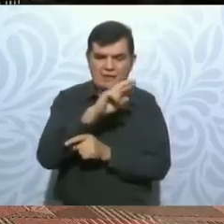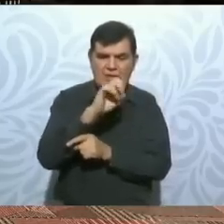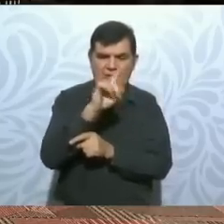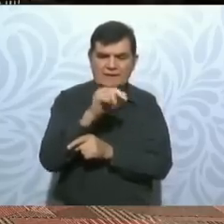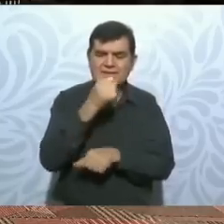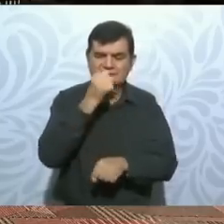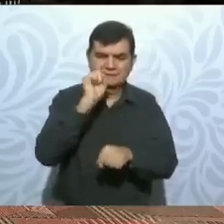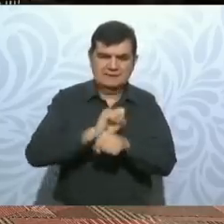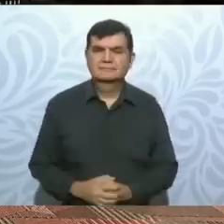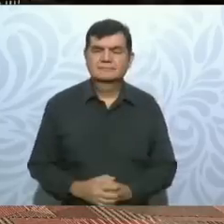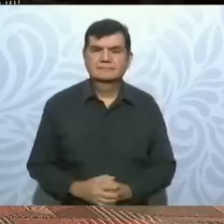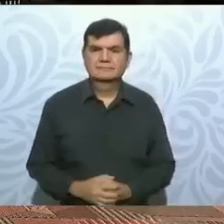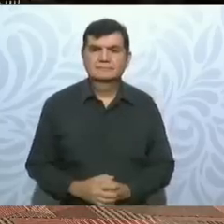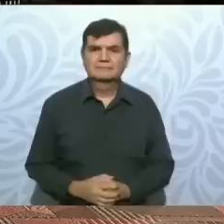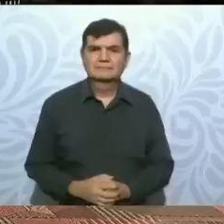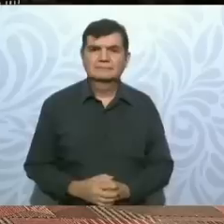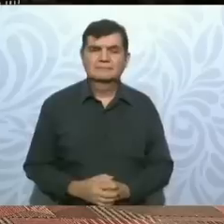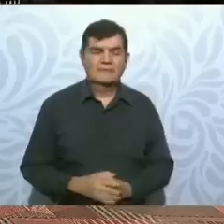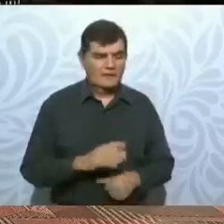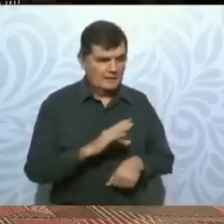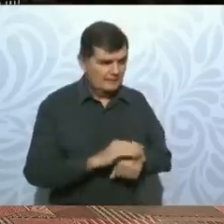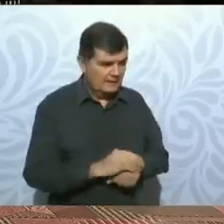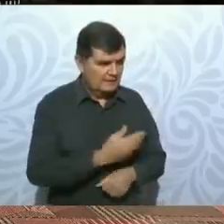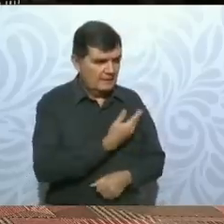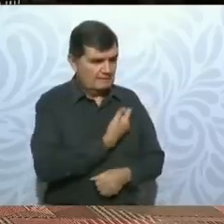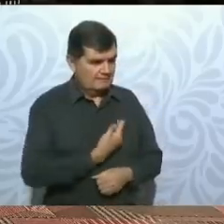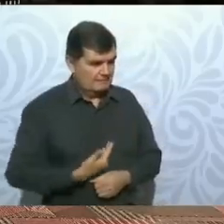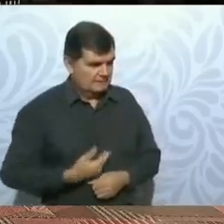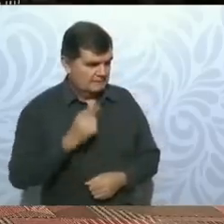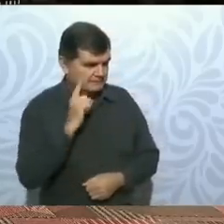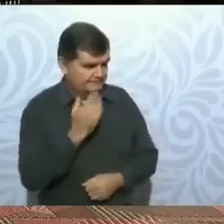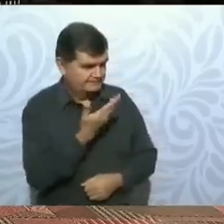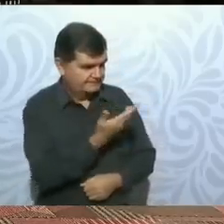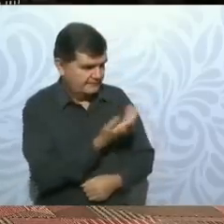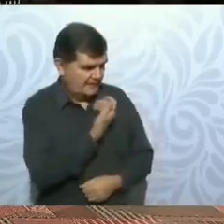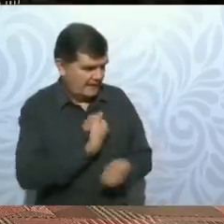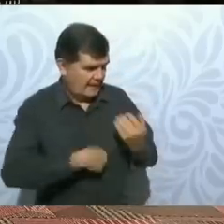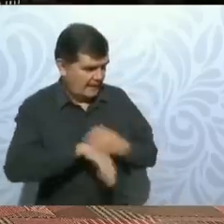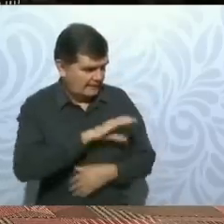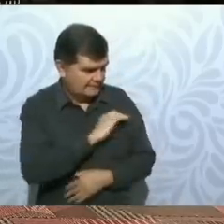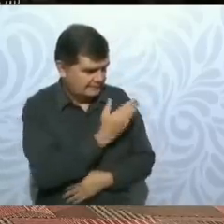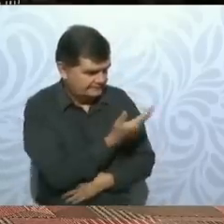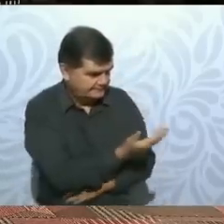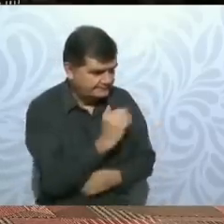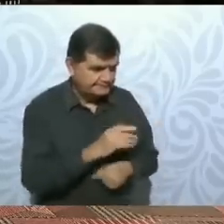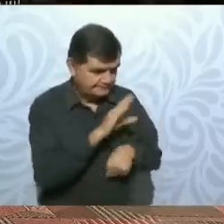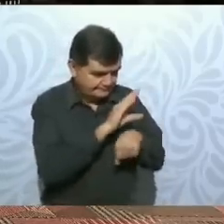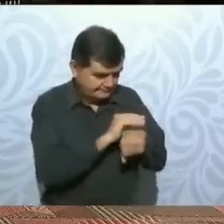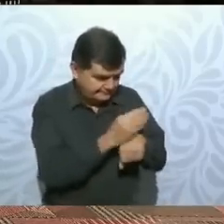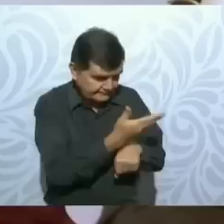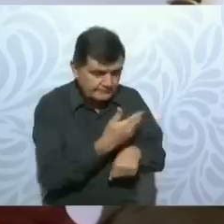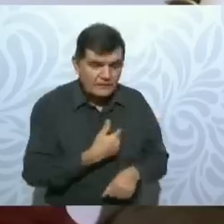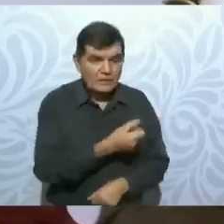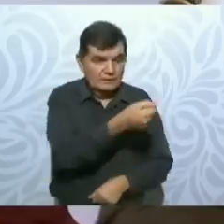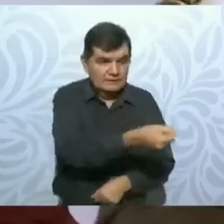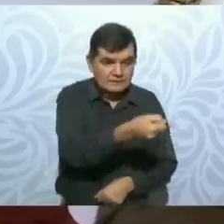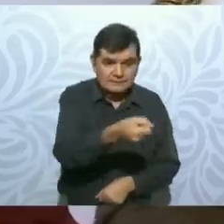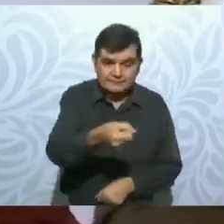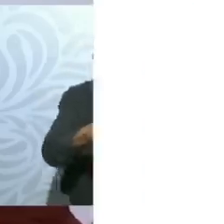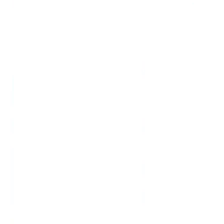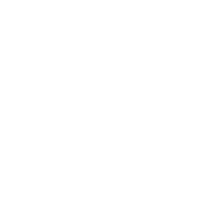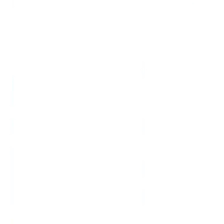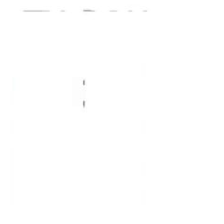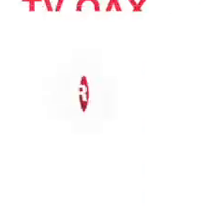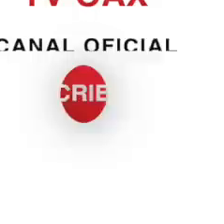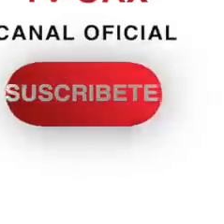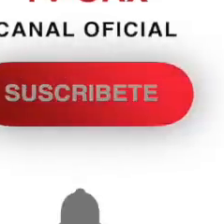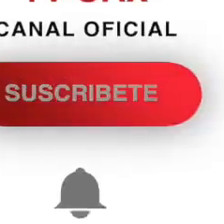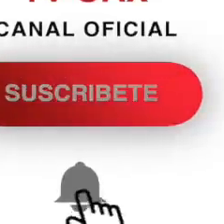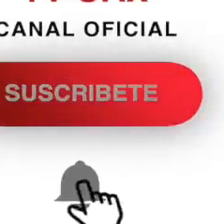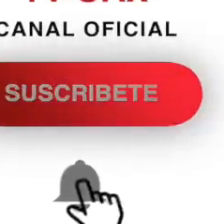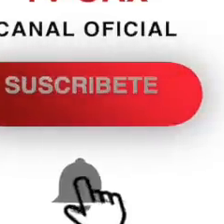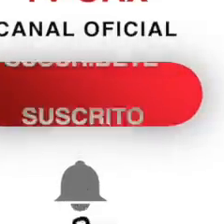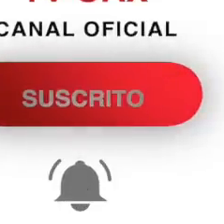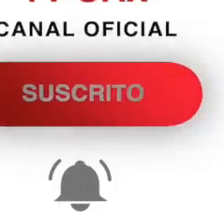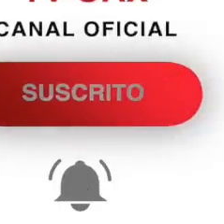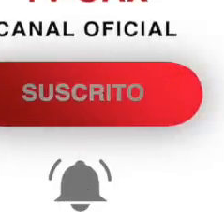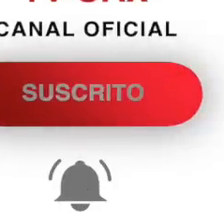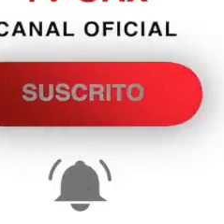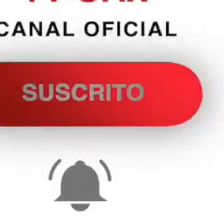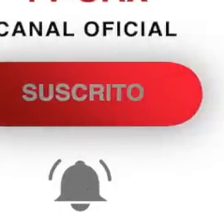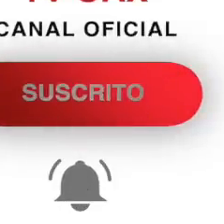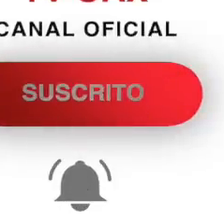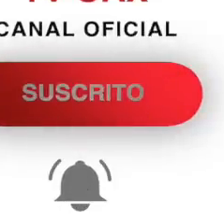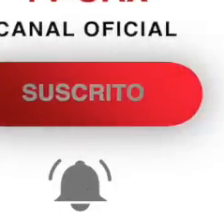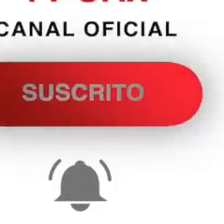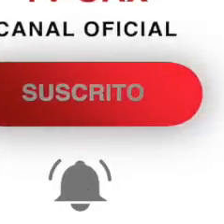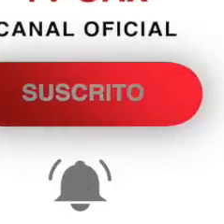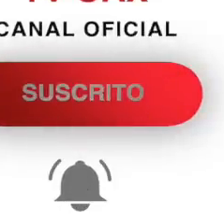gobernación con su permiso presidenta Claudia saludo coneto a gobernadoras y gobernadores